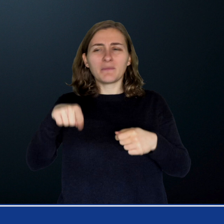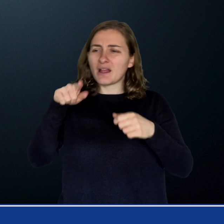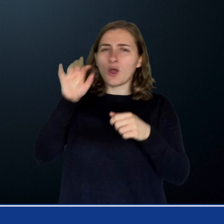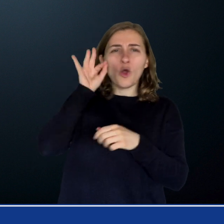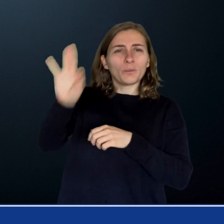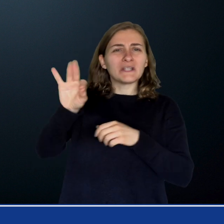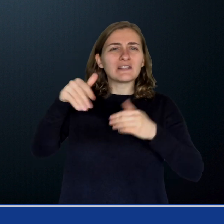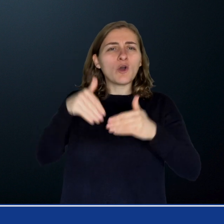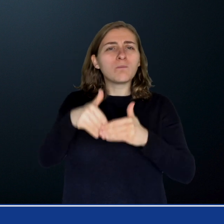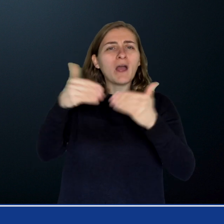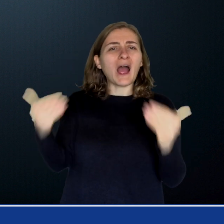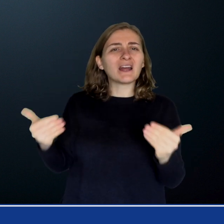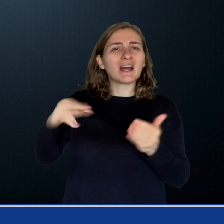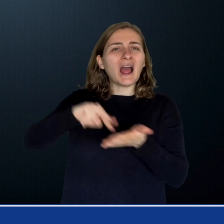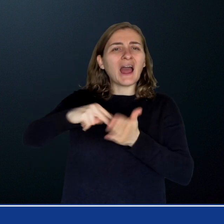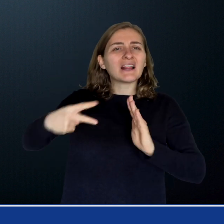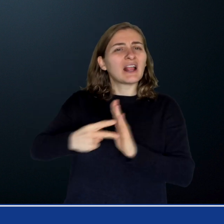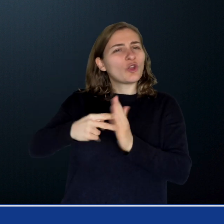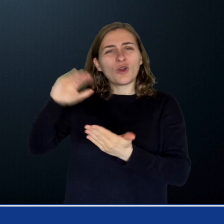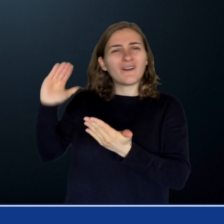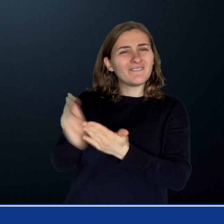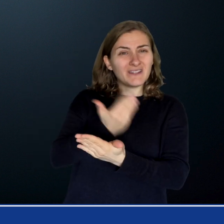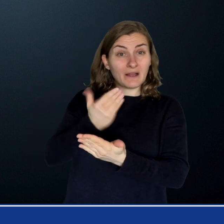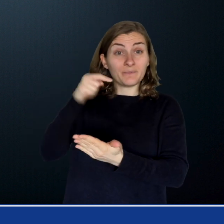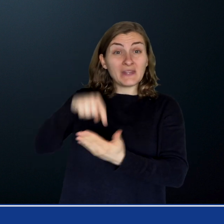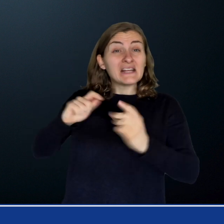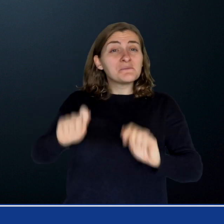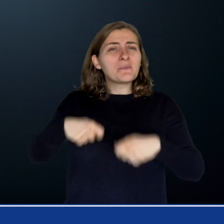DETRAZIONE DELLE SPESE PER IL SUPERAMENTO DELLE BARRIERE ARCHITETTONICHE